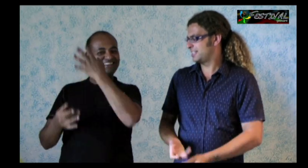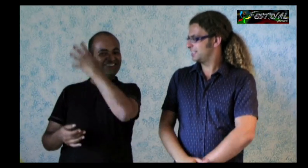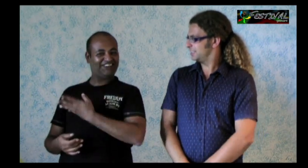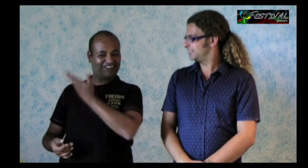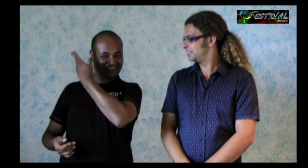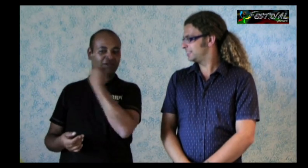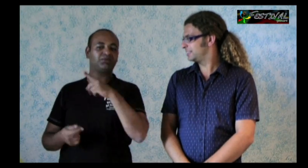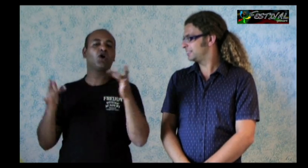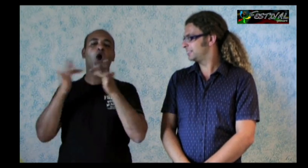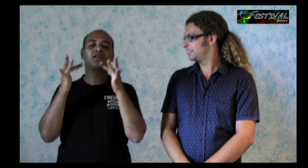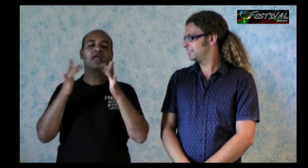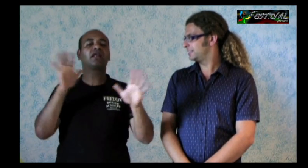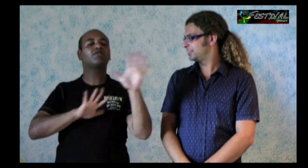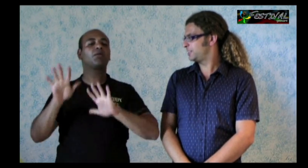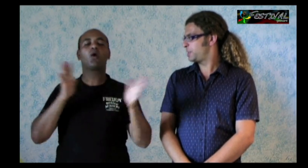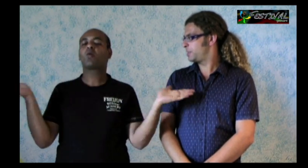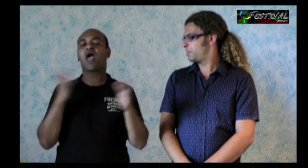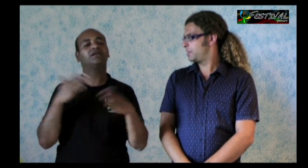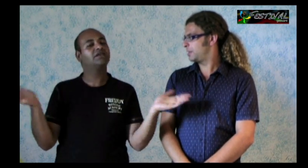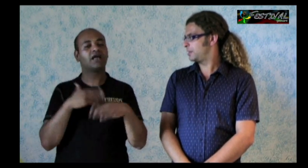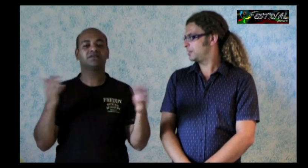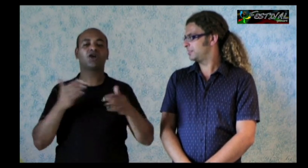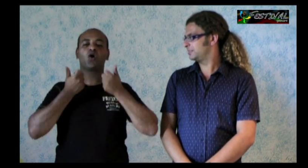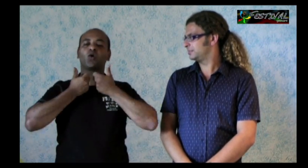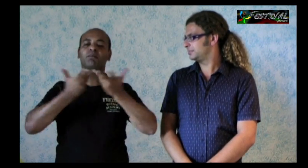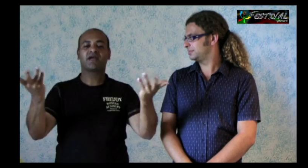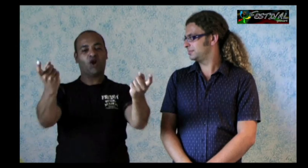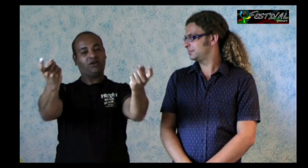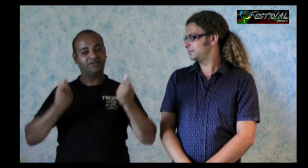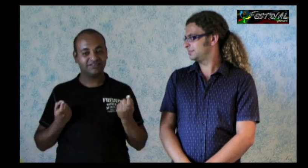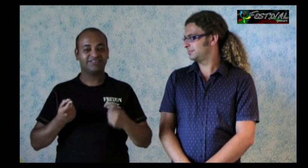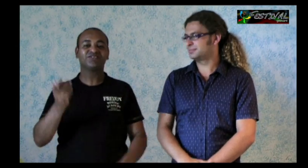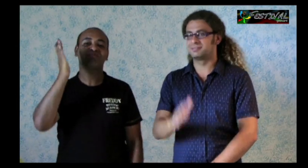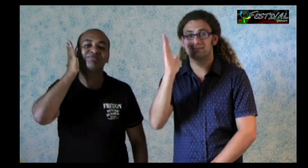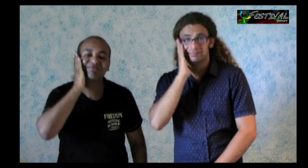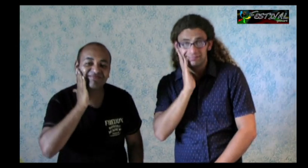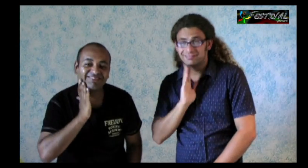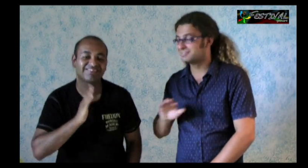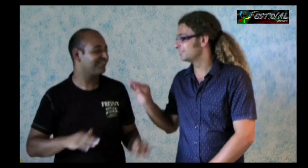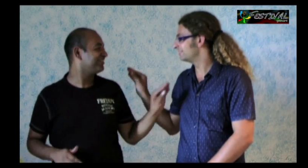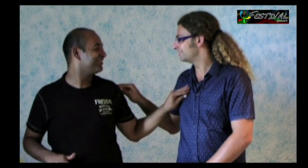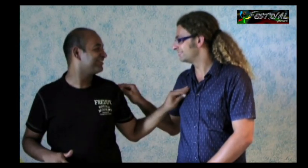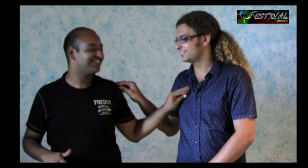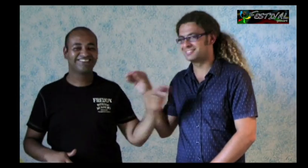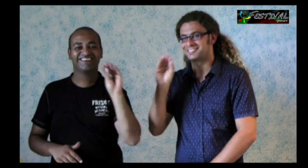...Vedete il sito... Potete consultare qualsiasi info Venite numerosi... Si prega di fare sapere e dare notizia